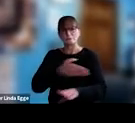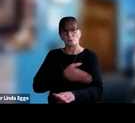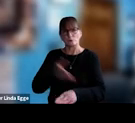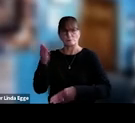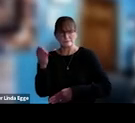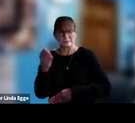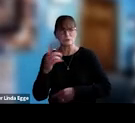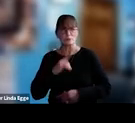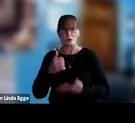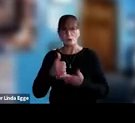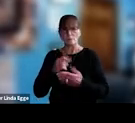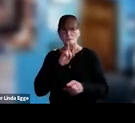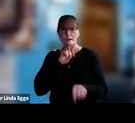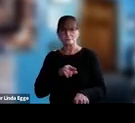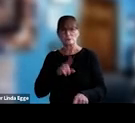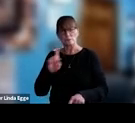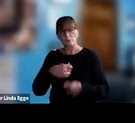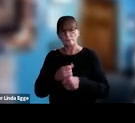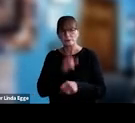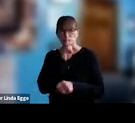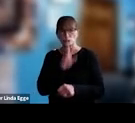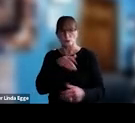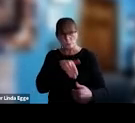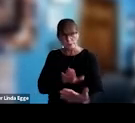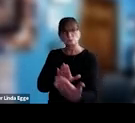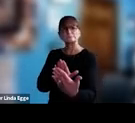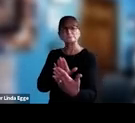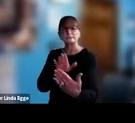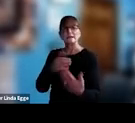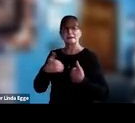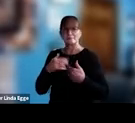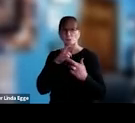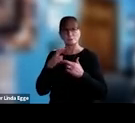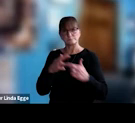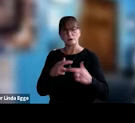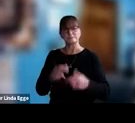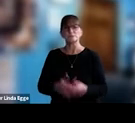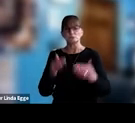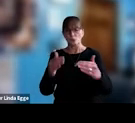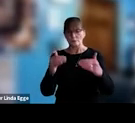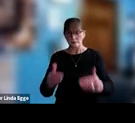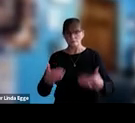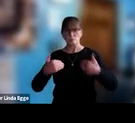las cuales espero que hayan sido respondidas, pero nos aseguraremos de tener una respuesta. Lo siguiente que tenemos, me parece,